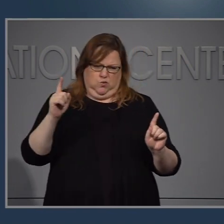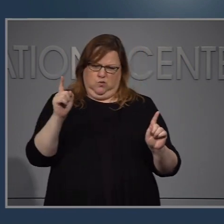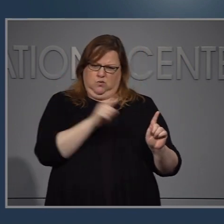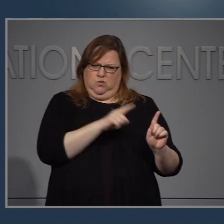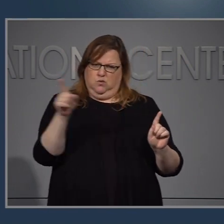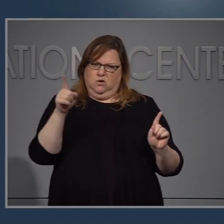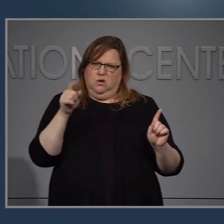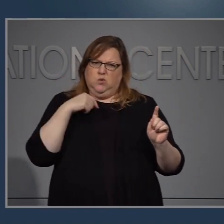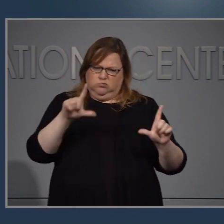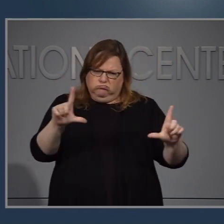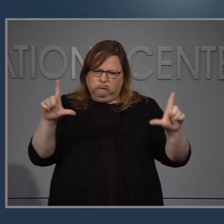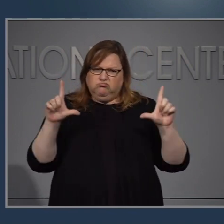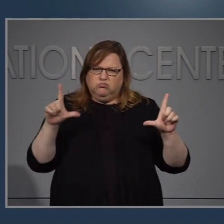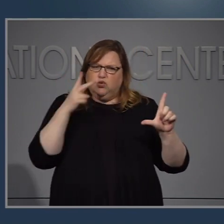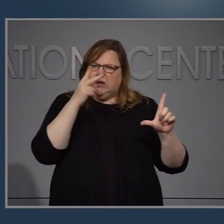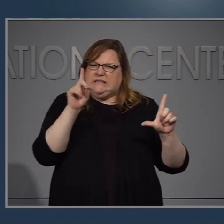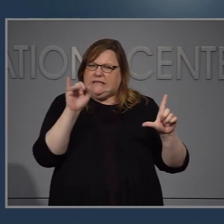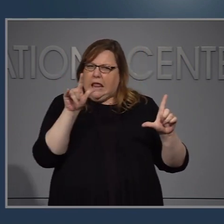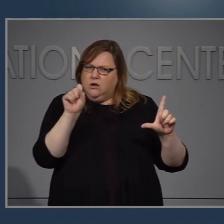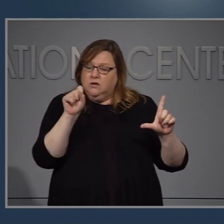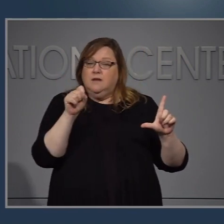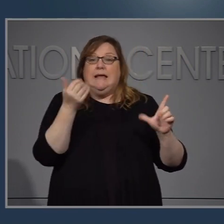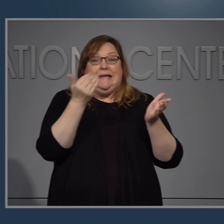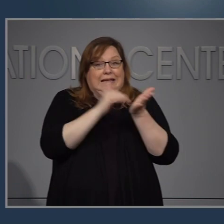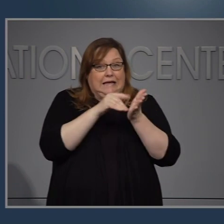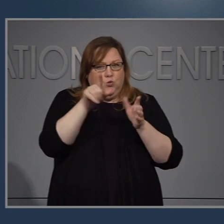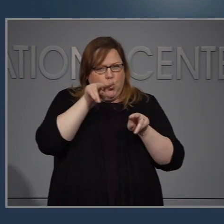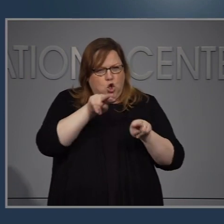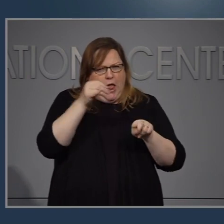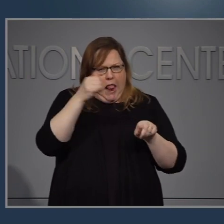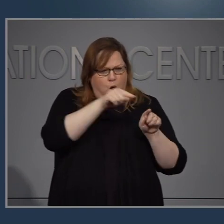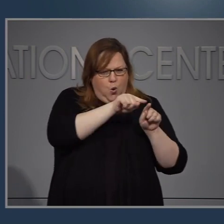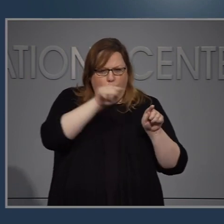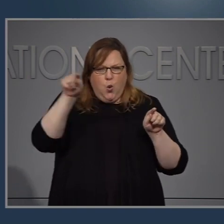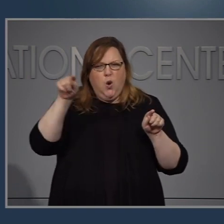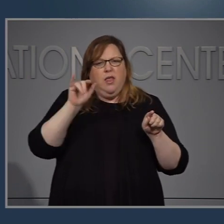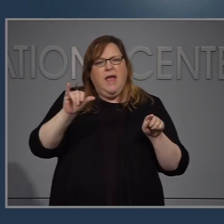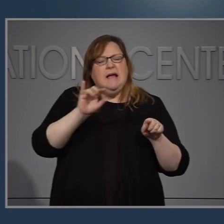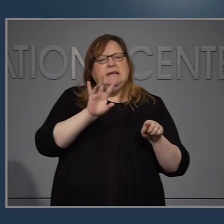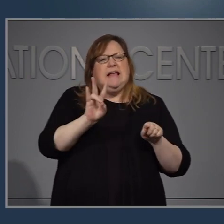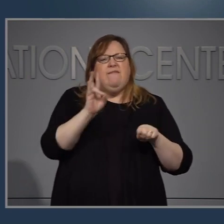detalle las tendencias recientes. Nuevamente viendo la línea amarilla esta mítica